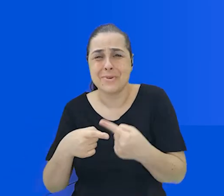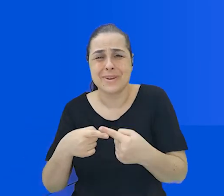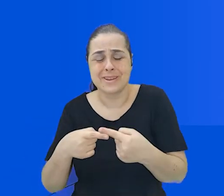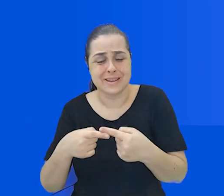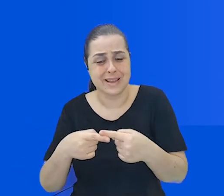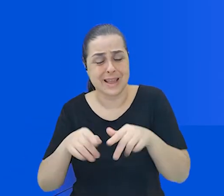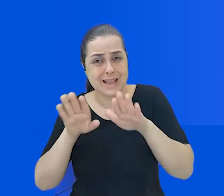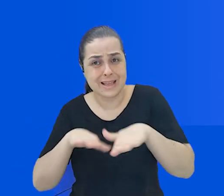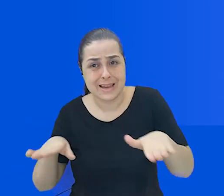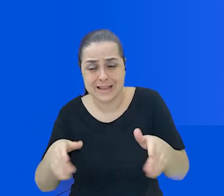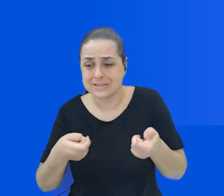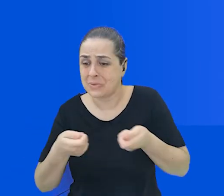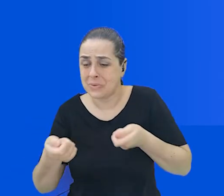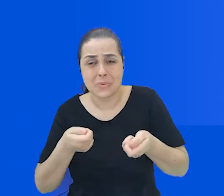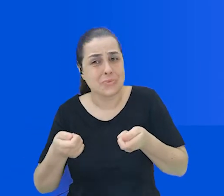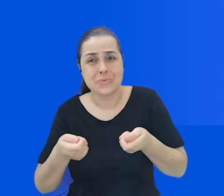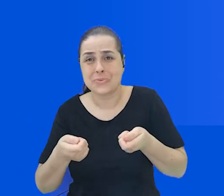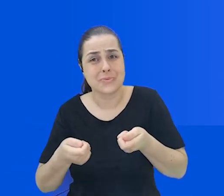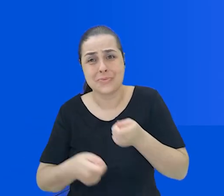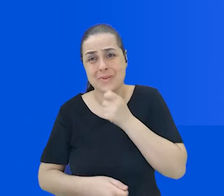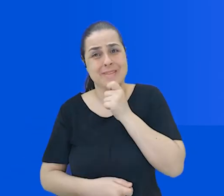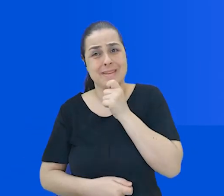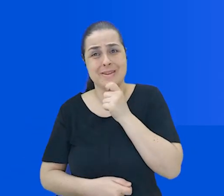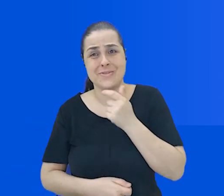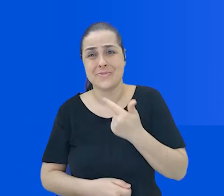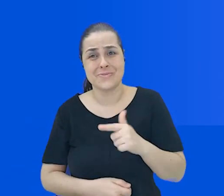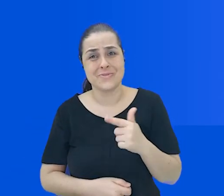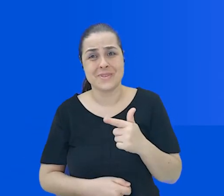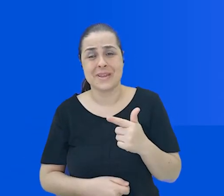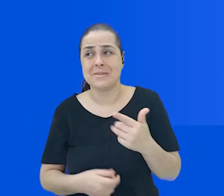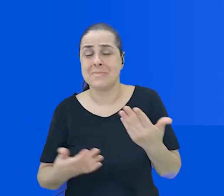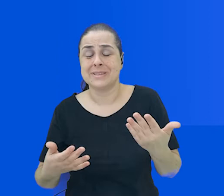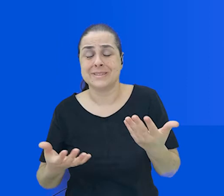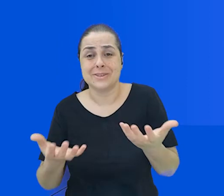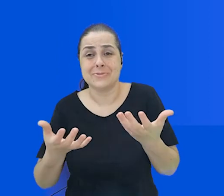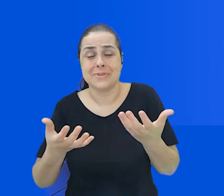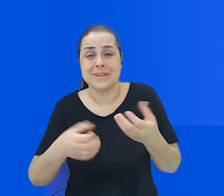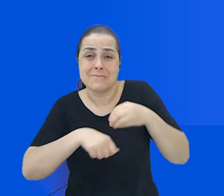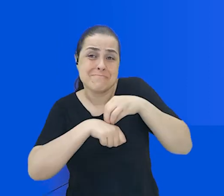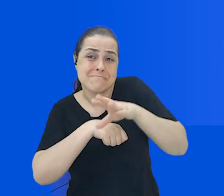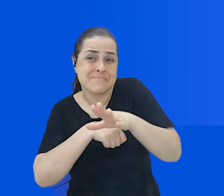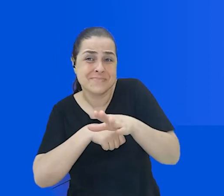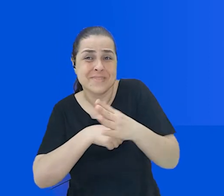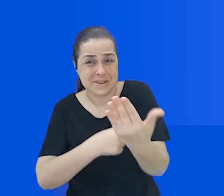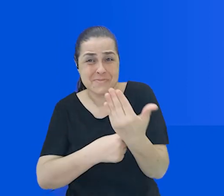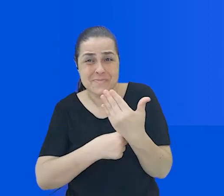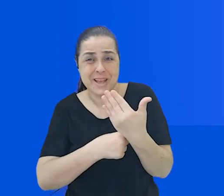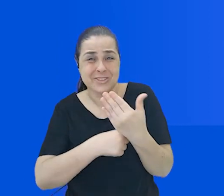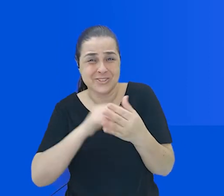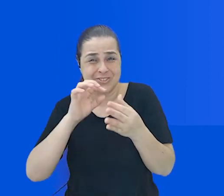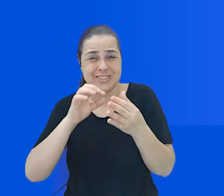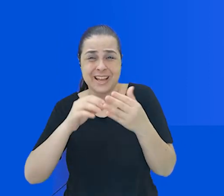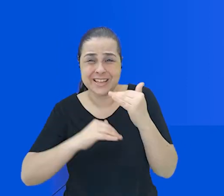não tenho o controle, mas ao mesmo tempo, eu não sei. Queria só trazer isso pra cá. Me ajuda, que que eu faço com isso.